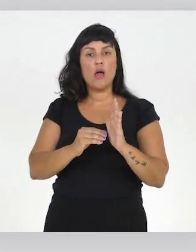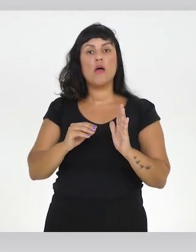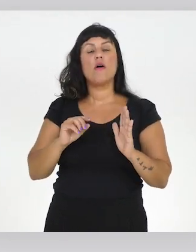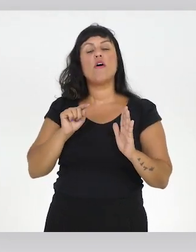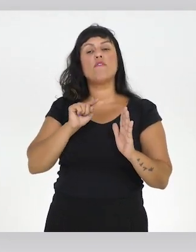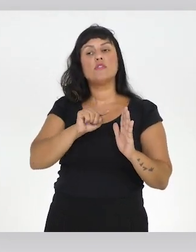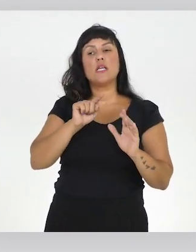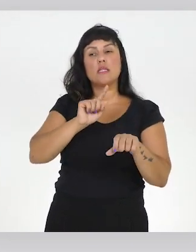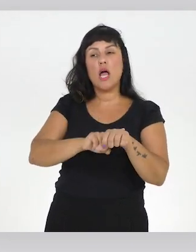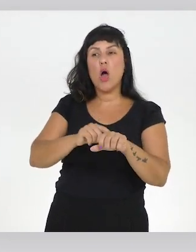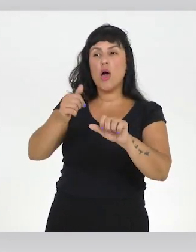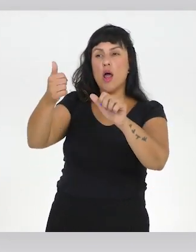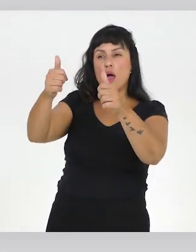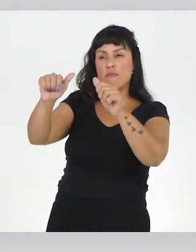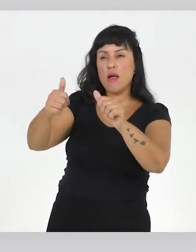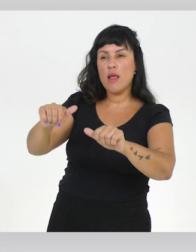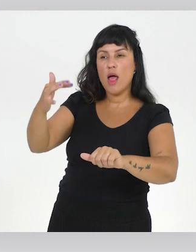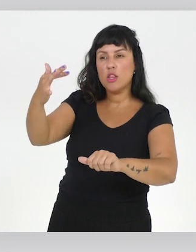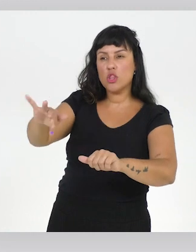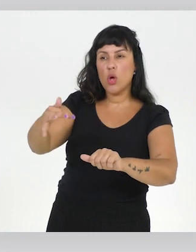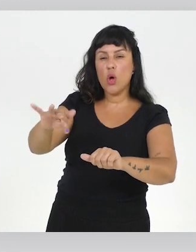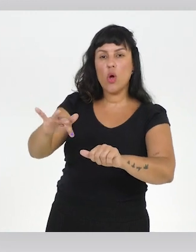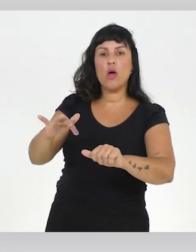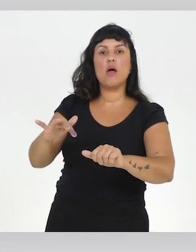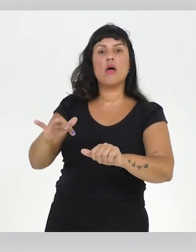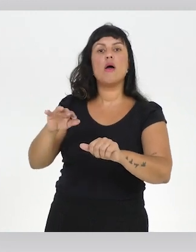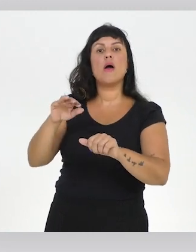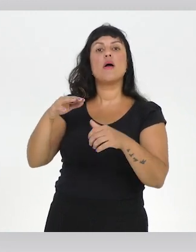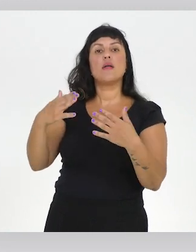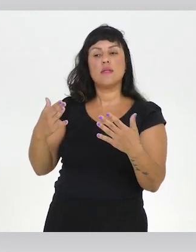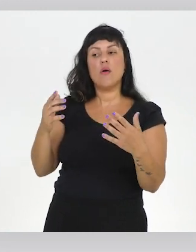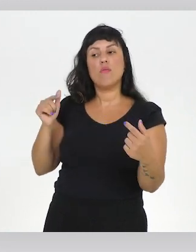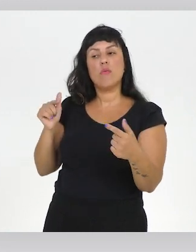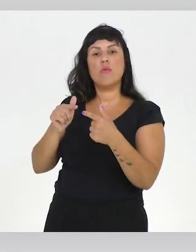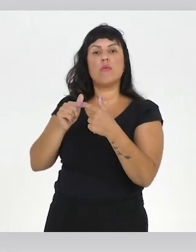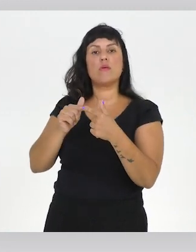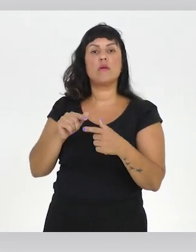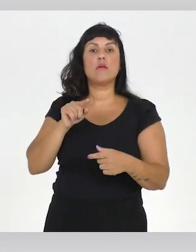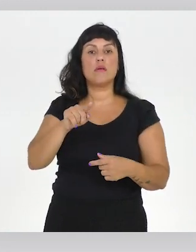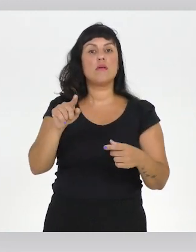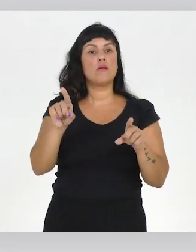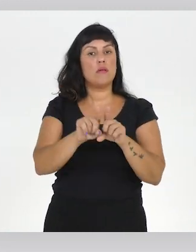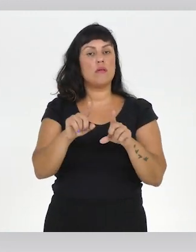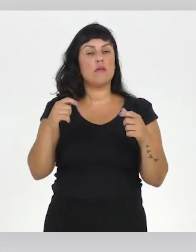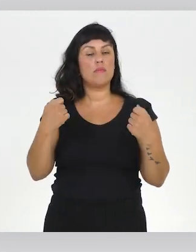entender também que o mesmo tratamento, a mesma intervenção na fisioterapia